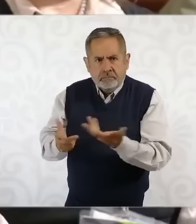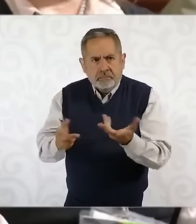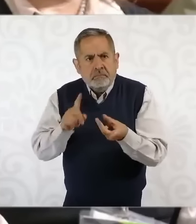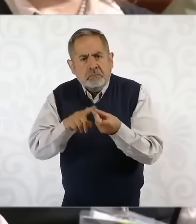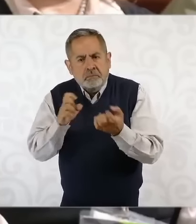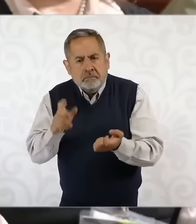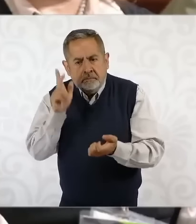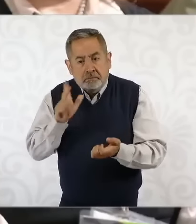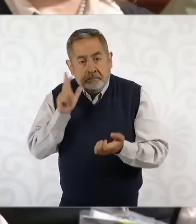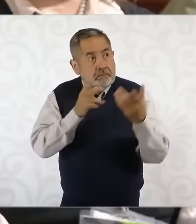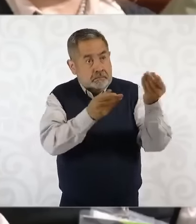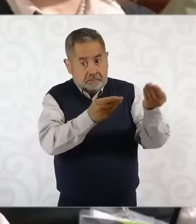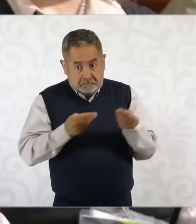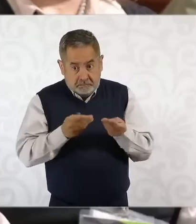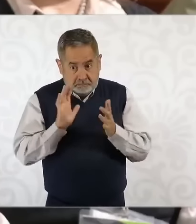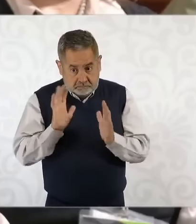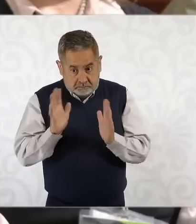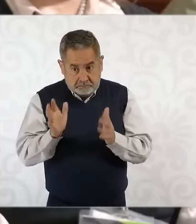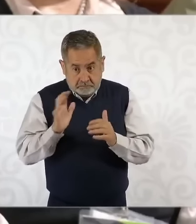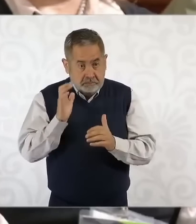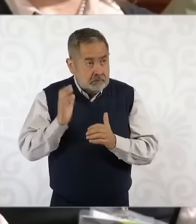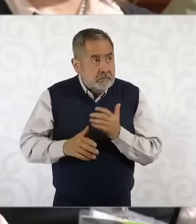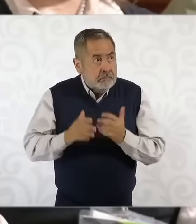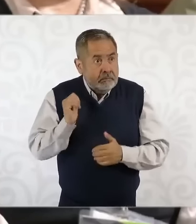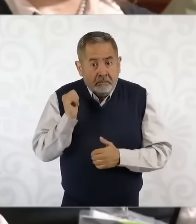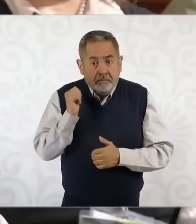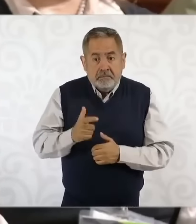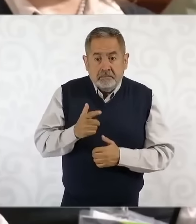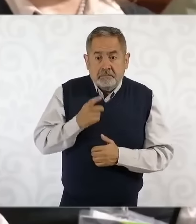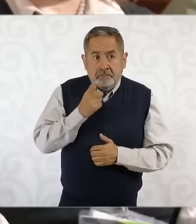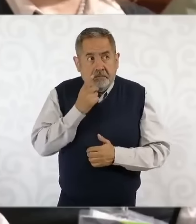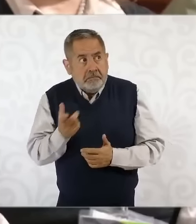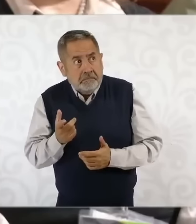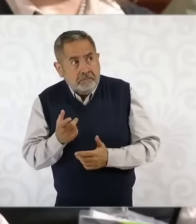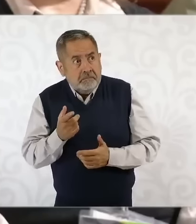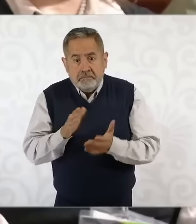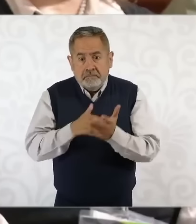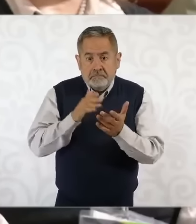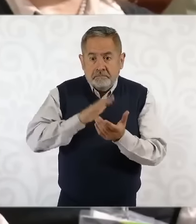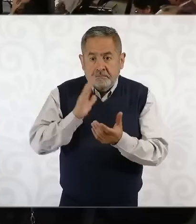en este caso y si eh se sabe, se ha comentado algo de la entrega del expediente. No hay plazo,